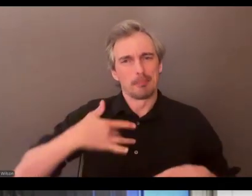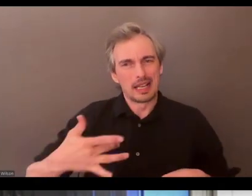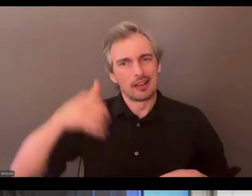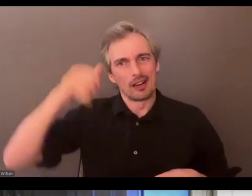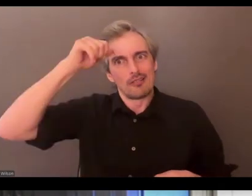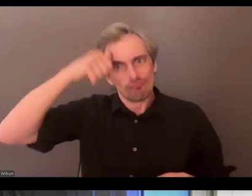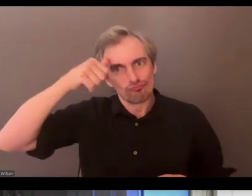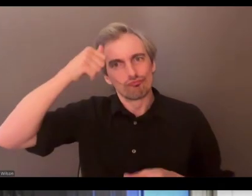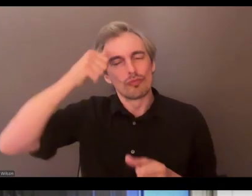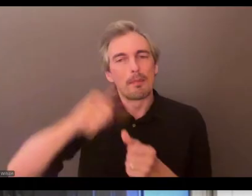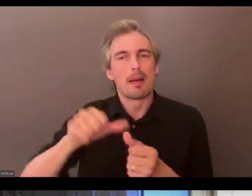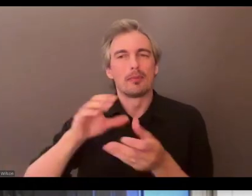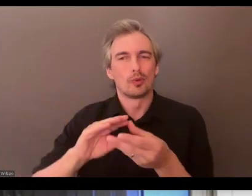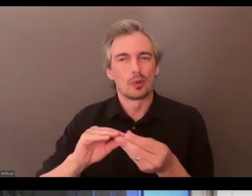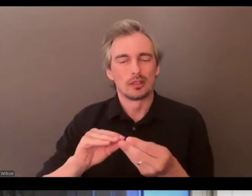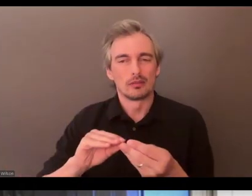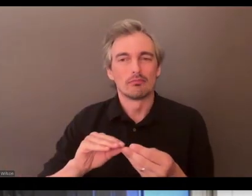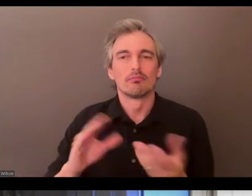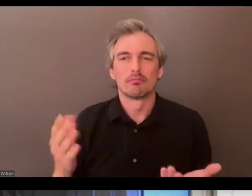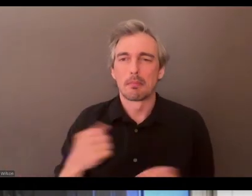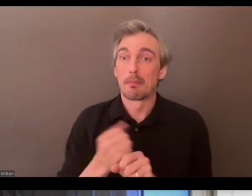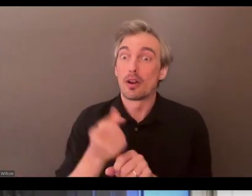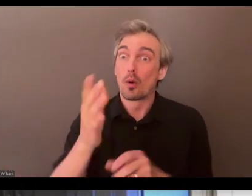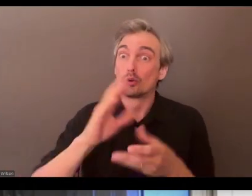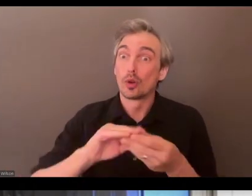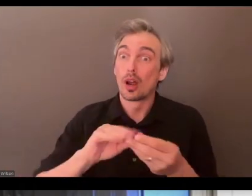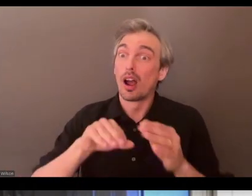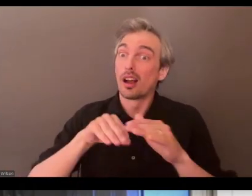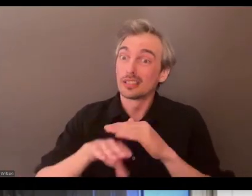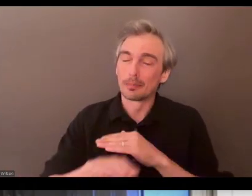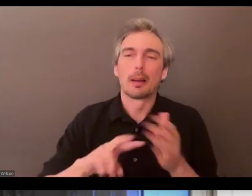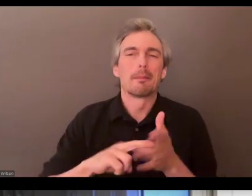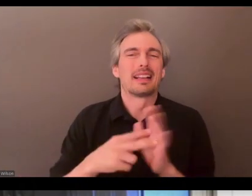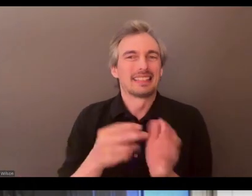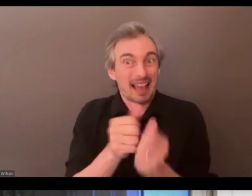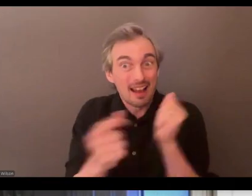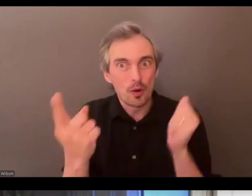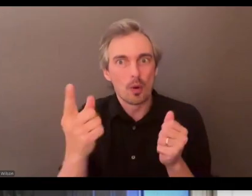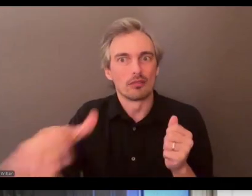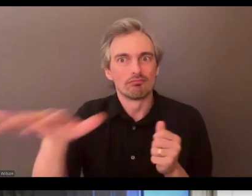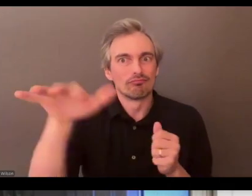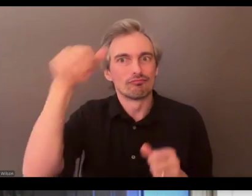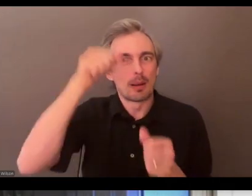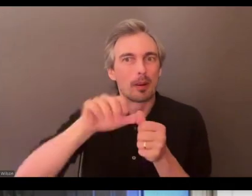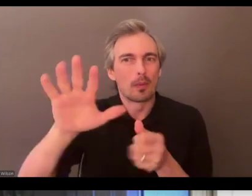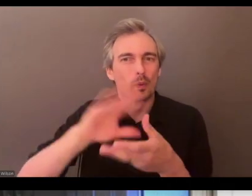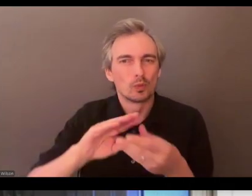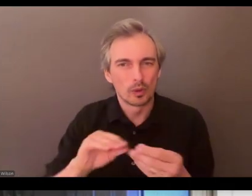このチャ ートはエンゲ ージメントが 20%低下した ことを示しており、なぜそれが重要なのかを説明します。